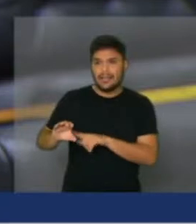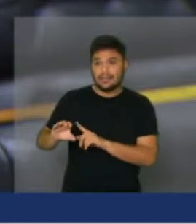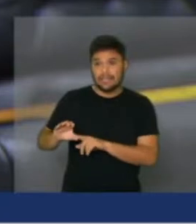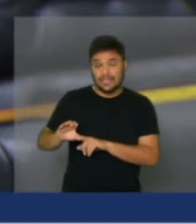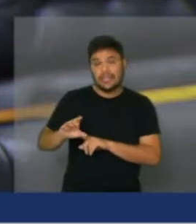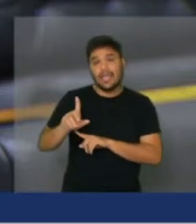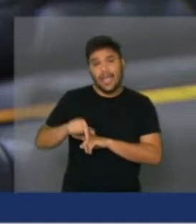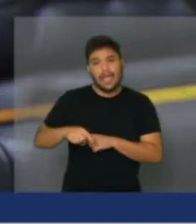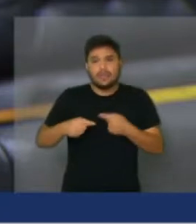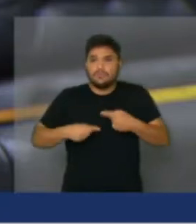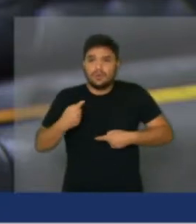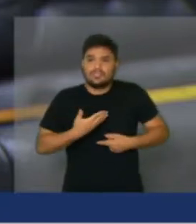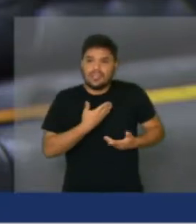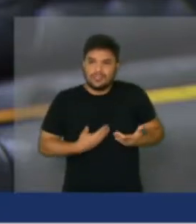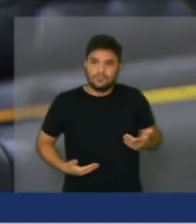MUNICÍPIOS QUE ACABAM VIRANDO MOEDA DE TROCA NESTA CASA.